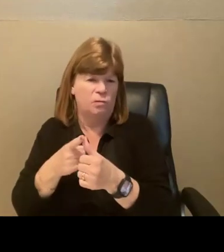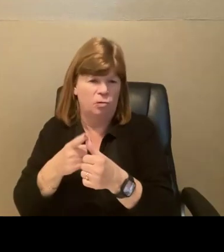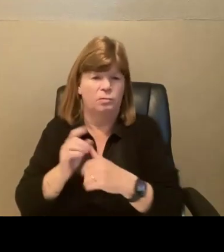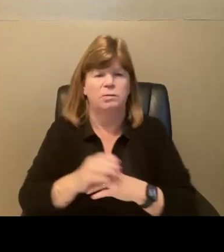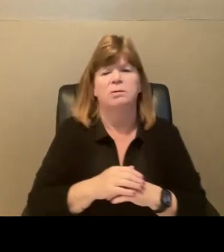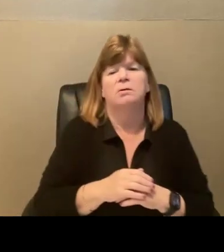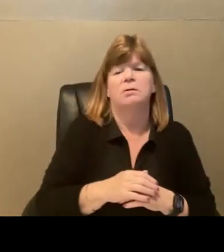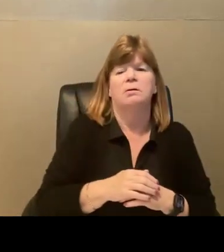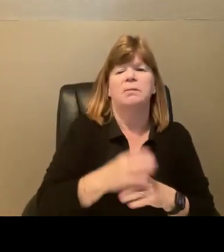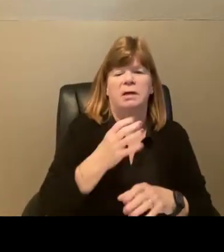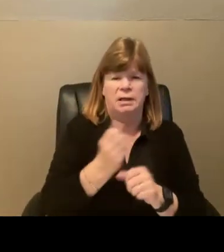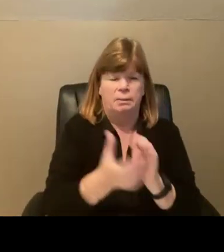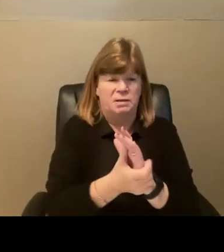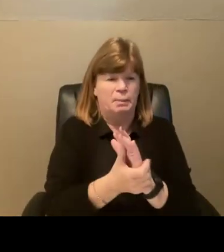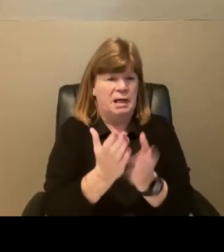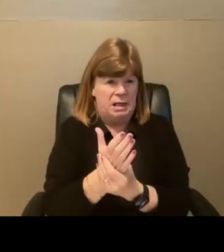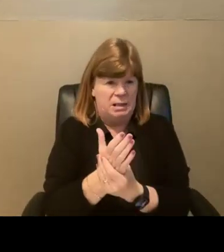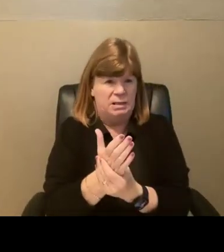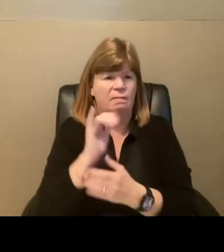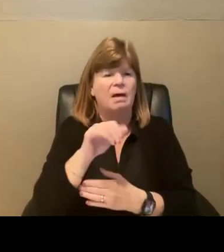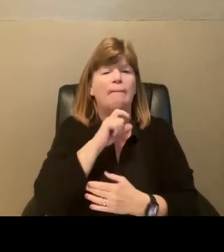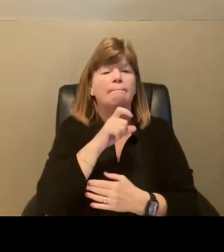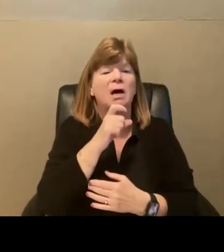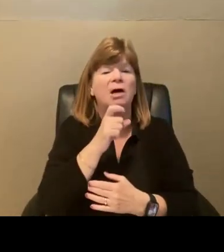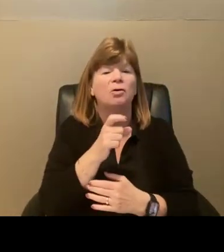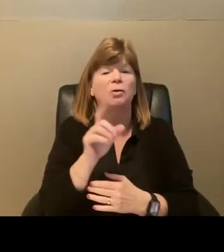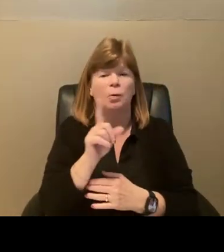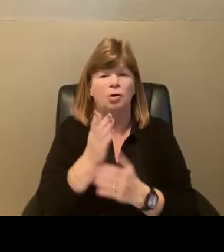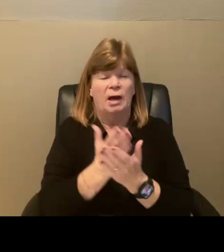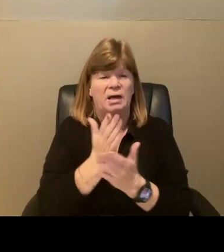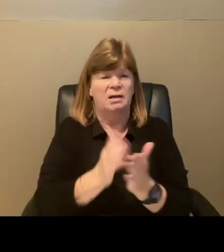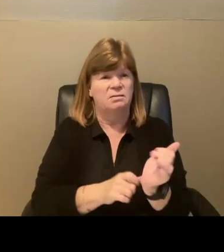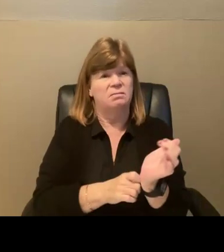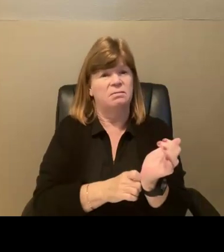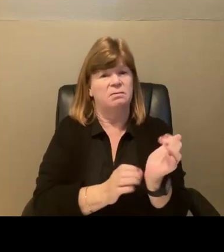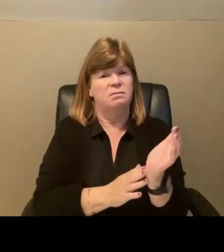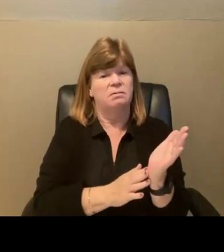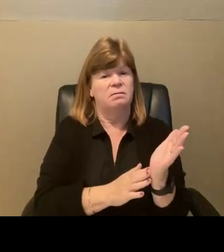Consigue unas férulas, haz esa pieza de metal que hace que tu mano se estire así, que la ponga plana.